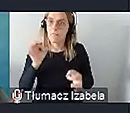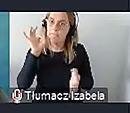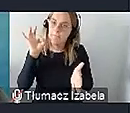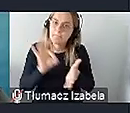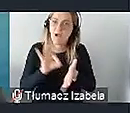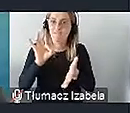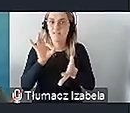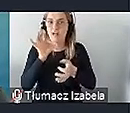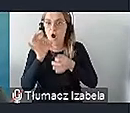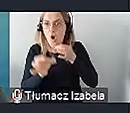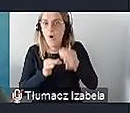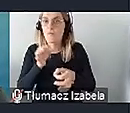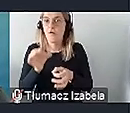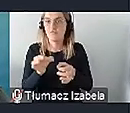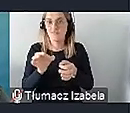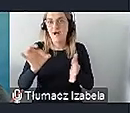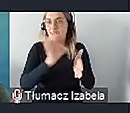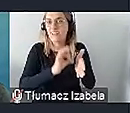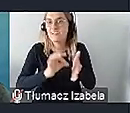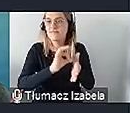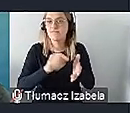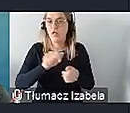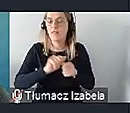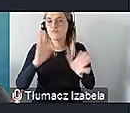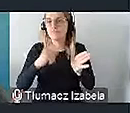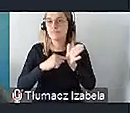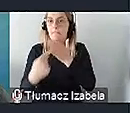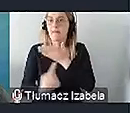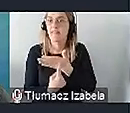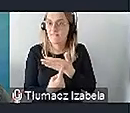Rysunek jest taką naszą metaforą, na której możemy pracować,